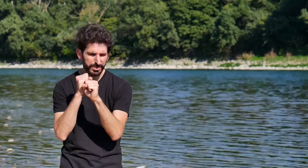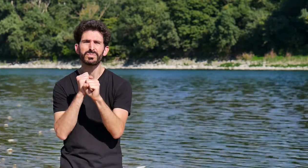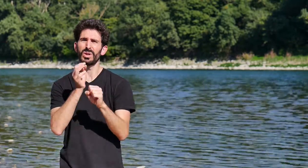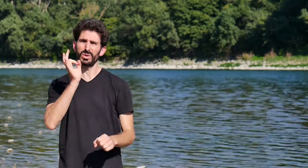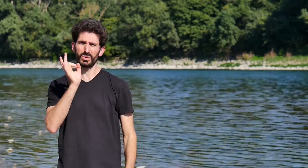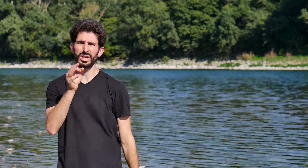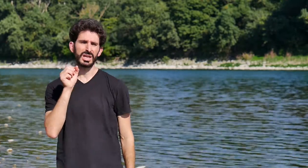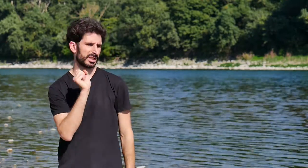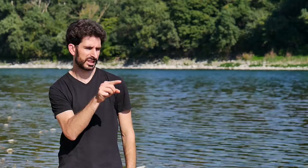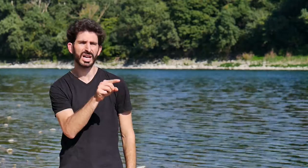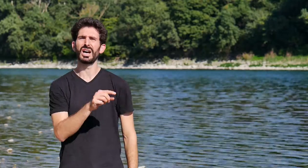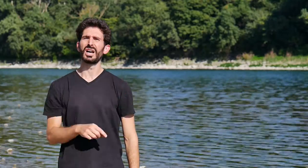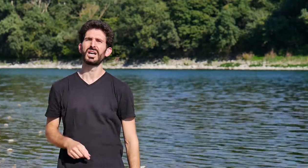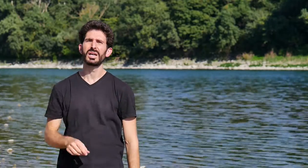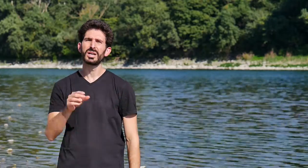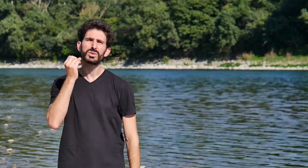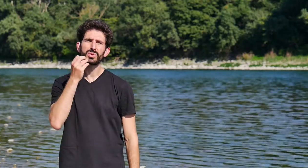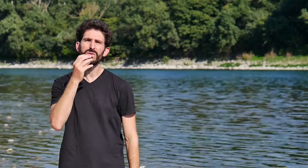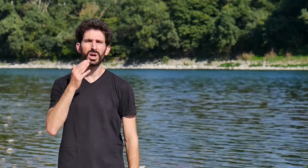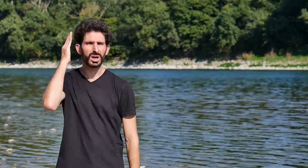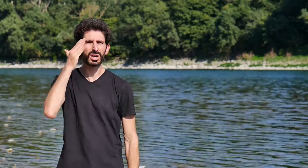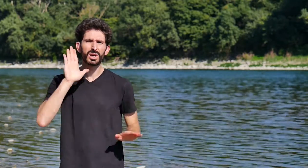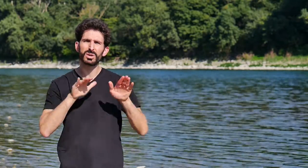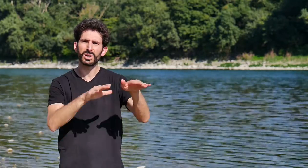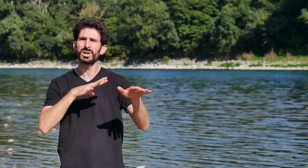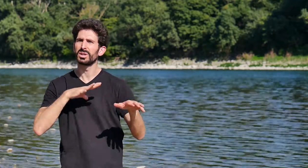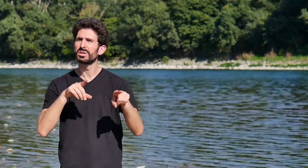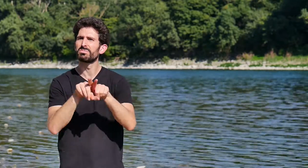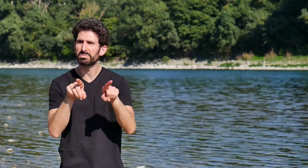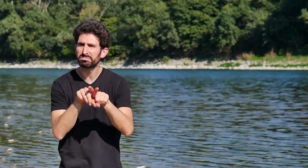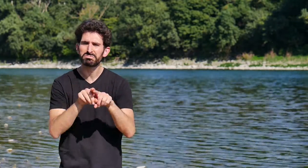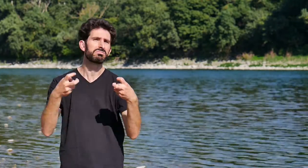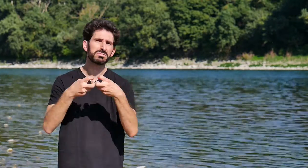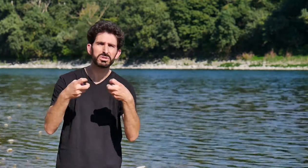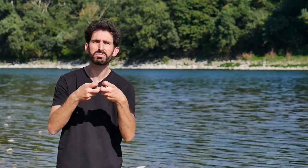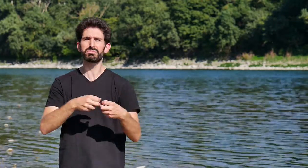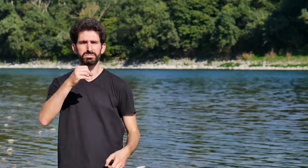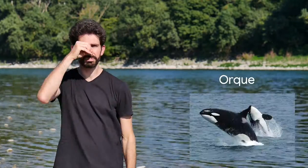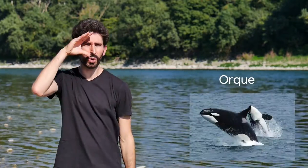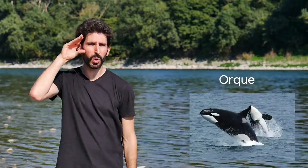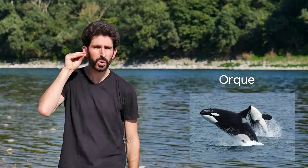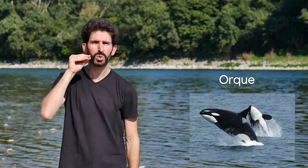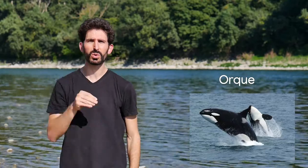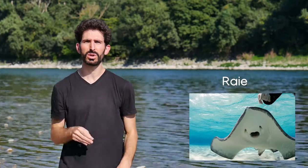Oui et ça, ça se retrouve souvent chez les animaux marins. Par exemple, l'orque,